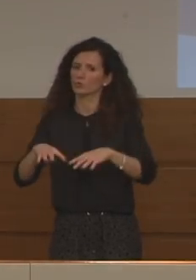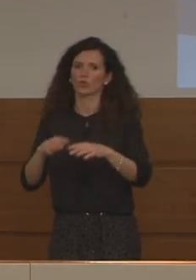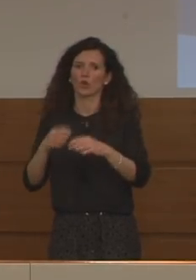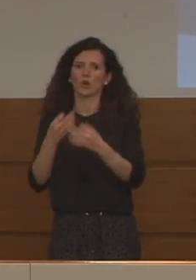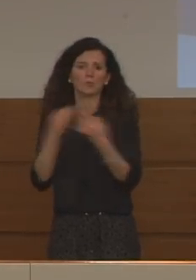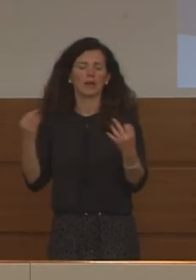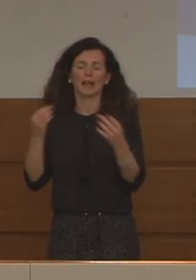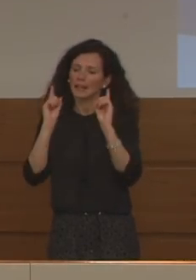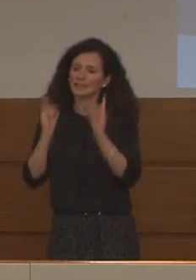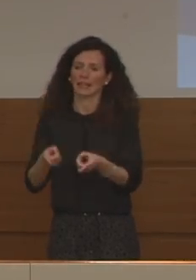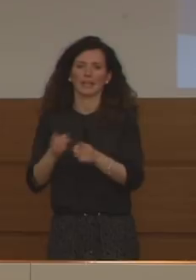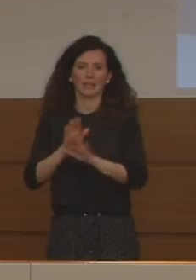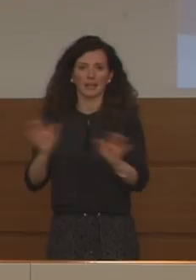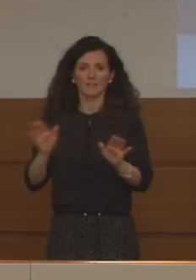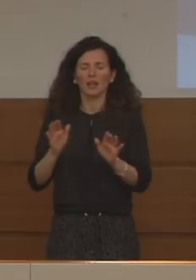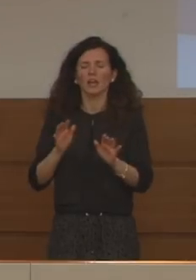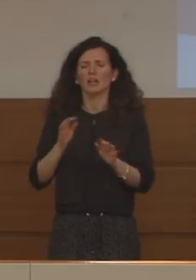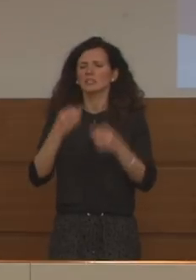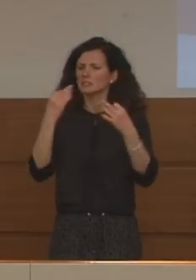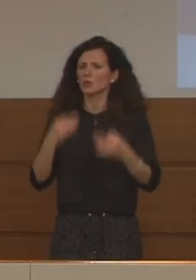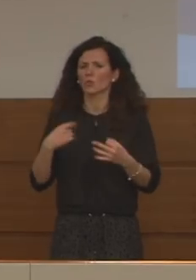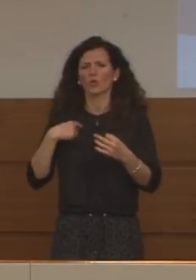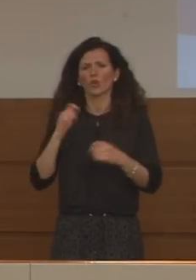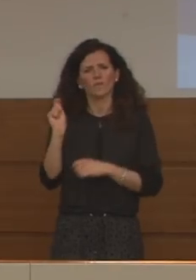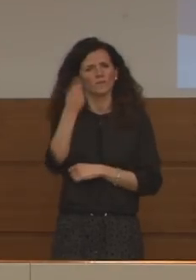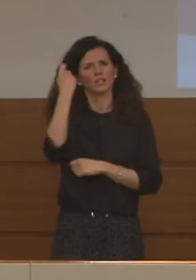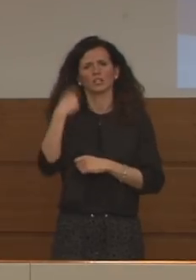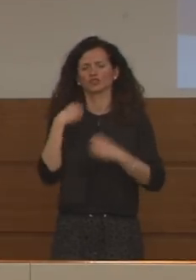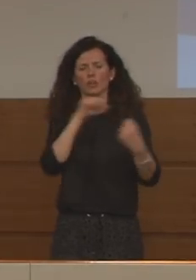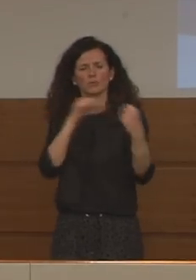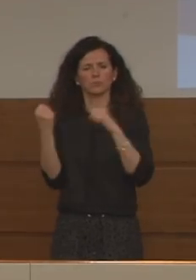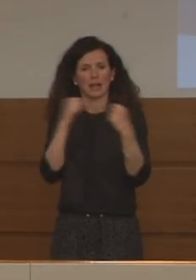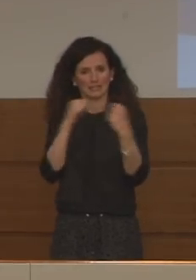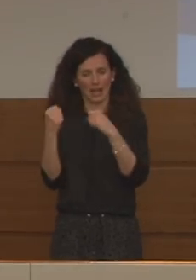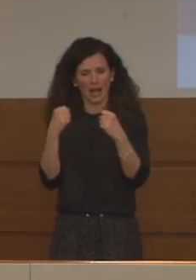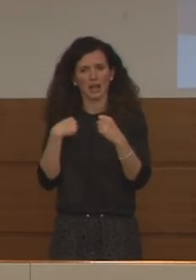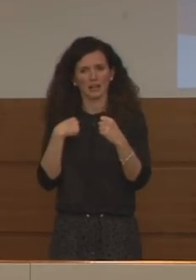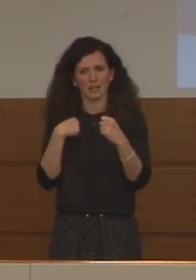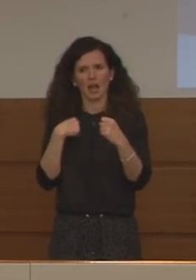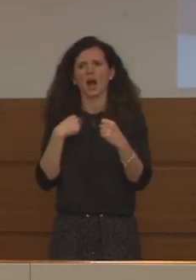battaglia la vinciamo sul territorio, poi la vinceremo anche salvando le vite, la